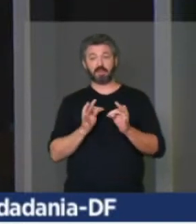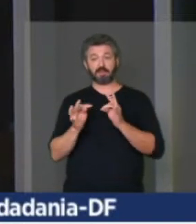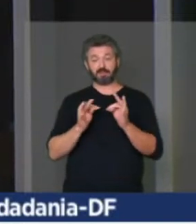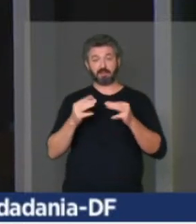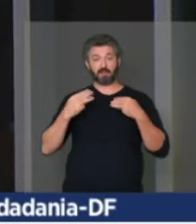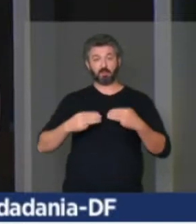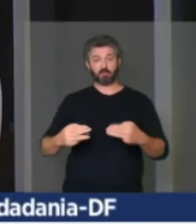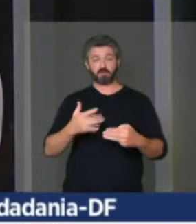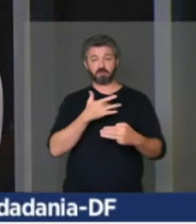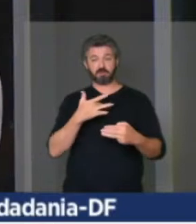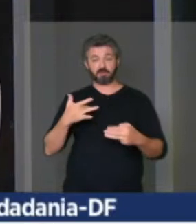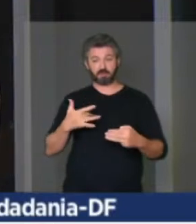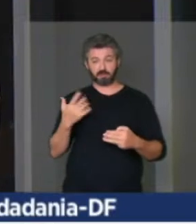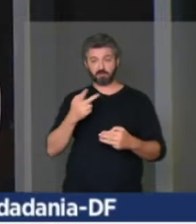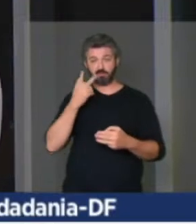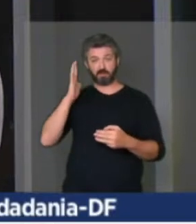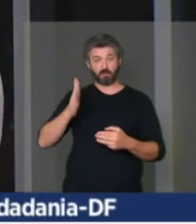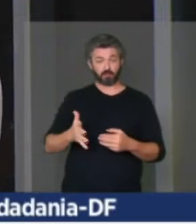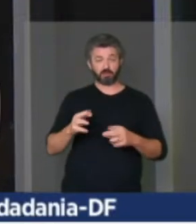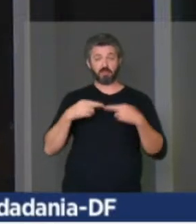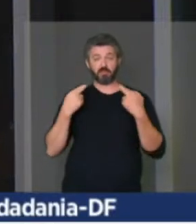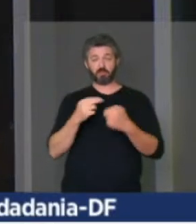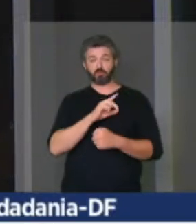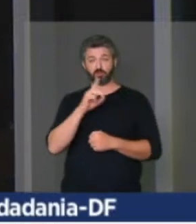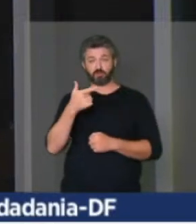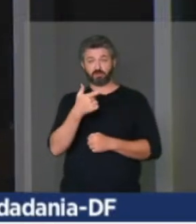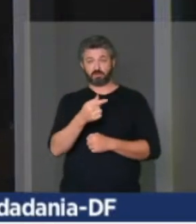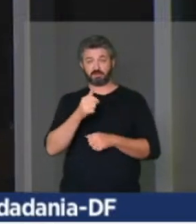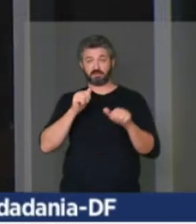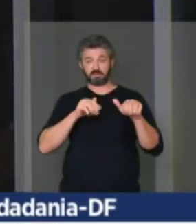SETEMBRO QUE JÁ ESTÃO SENDO DISTRIBUÍDOS, NOS GOVERNOS LOCAIS, IMUNIZANTES SUFICIENTES PARA VACINAR TODAS